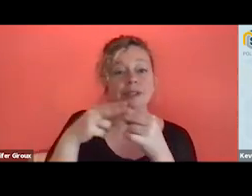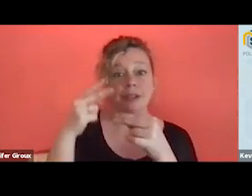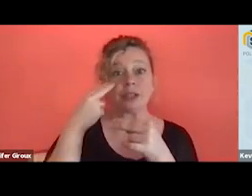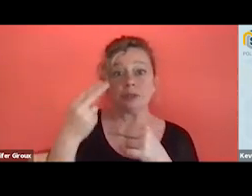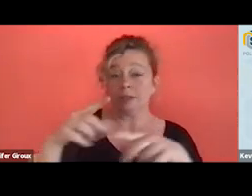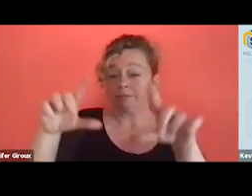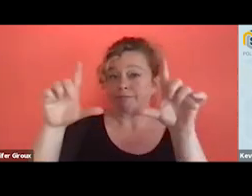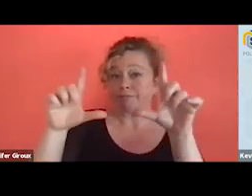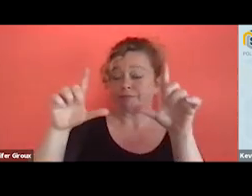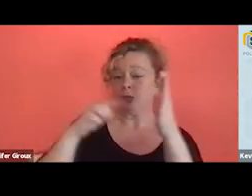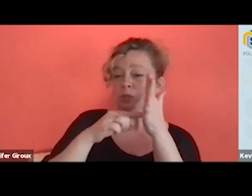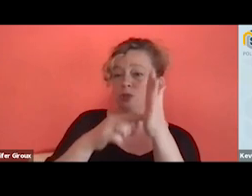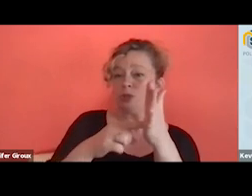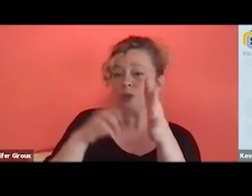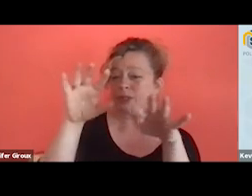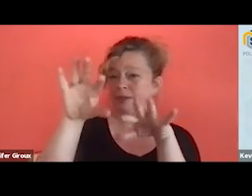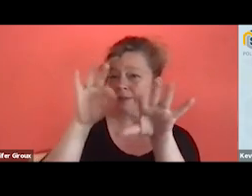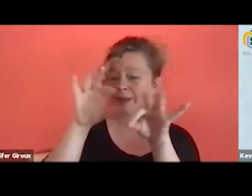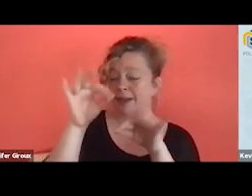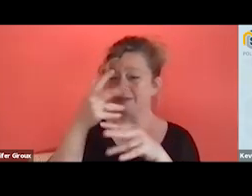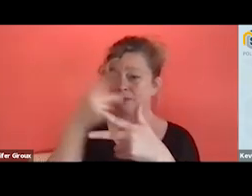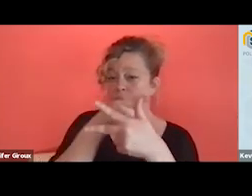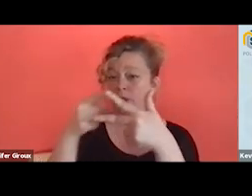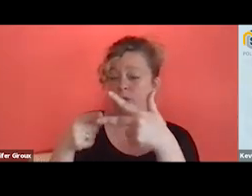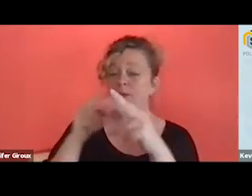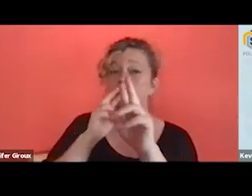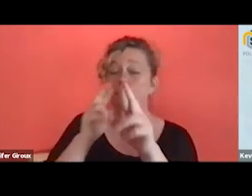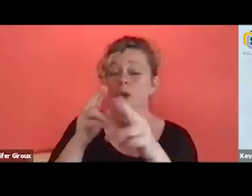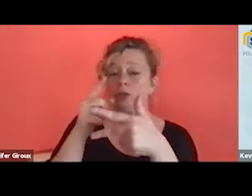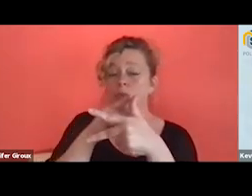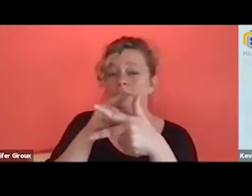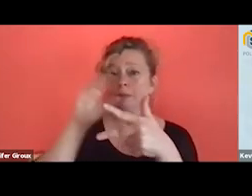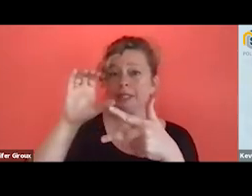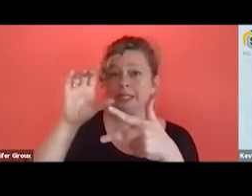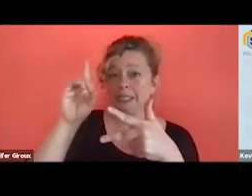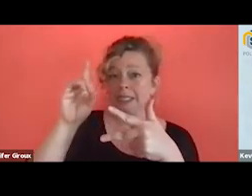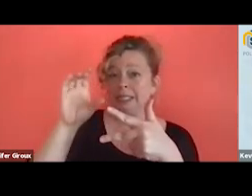muestra los hallazgos y temas de tres informes. Uno del Centro para el Control y la Prevención de Enfermedades